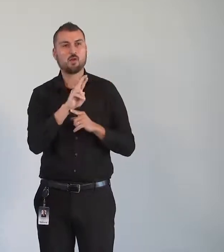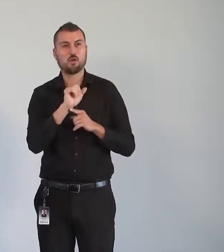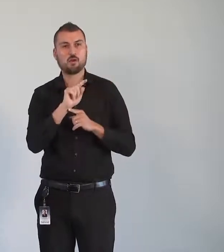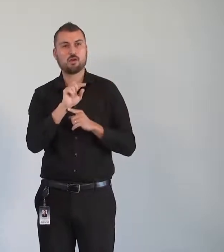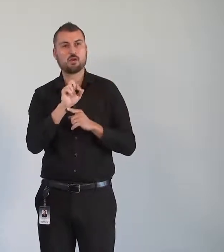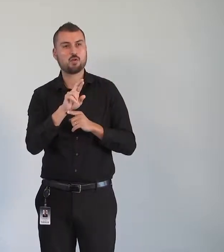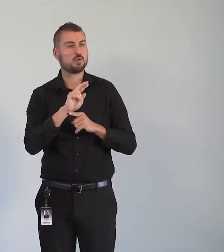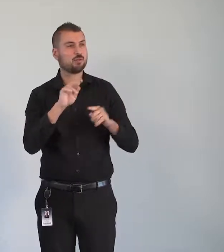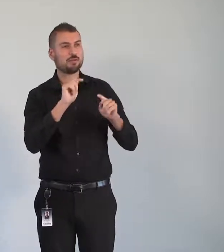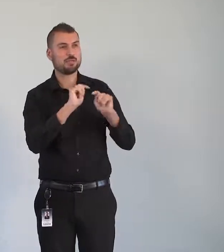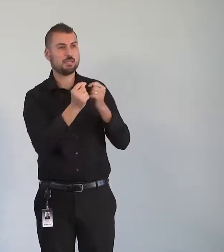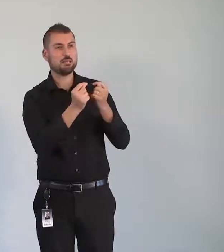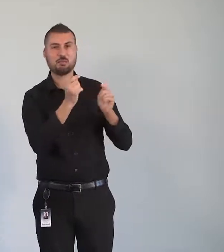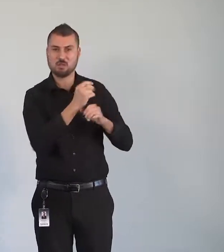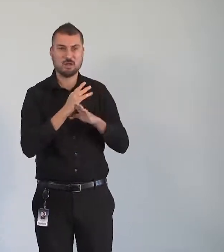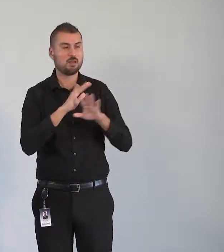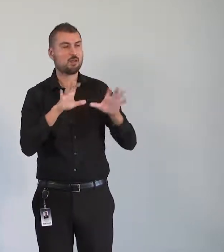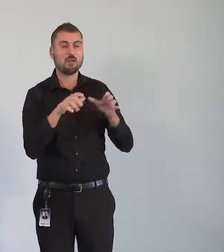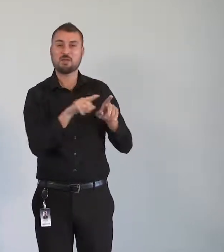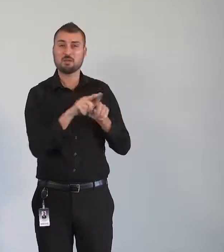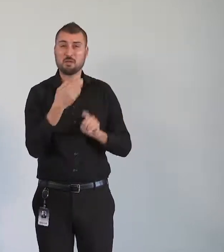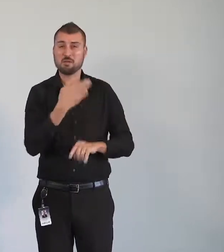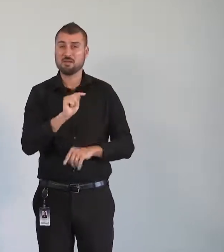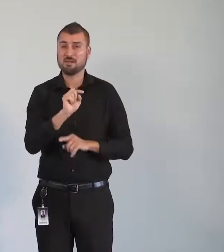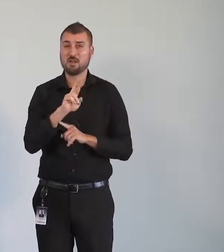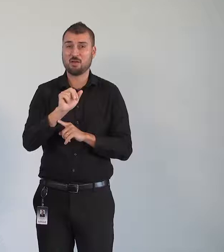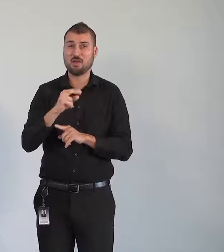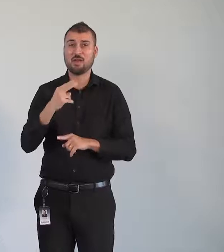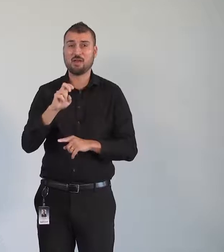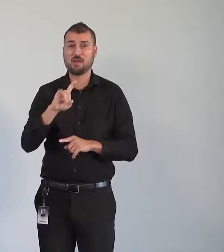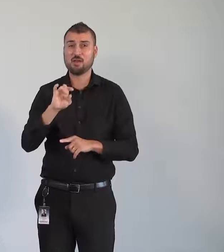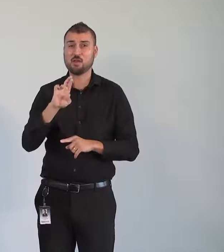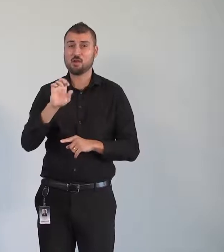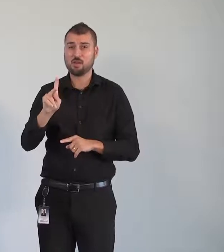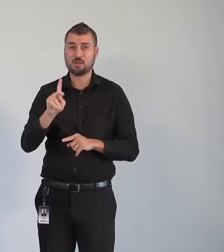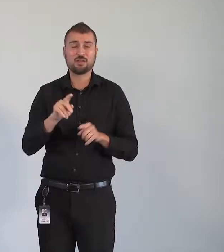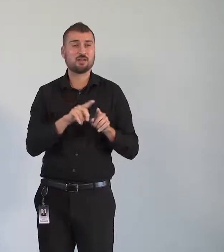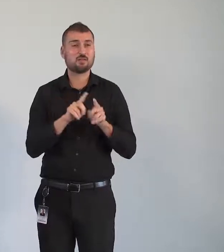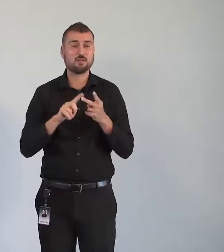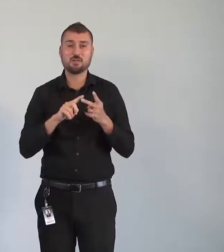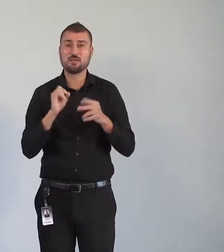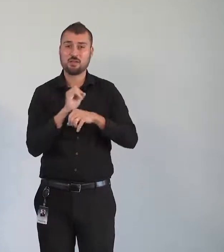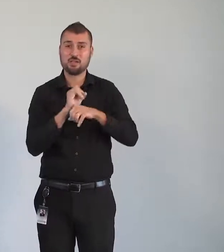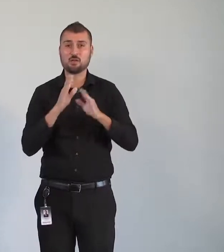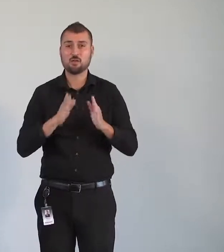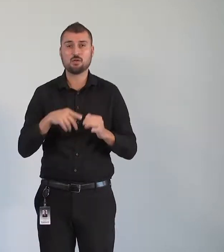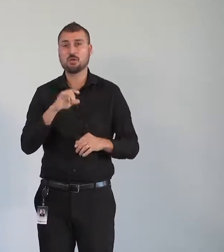incluida nuestra curadora Tara Hedrick. nuestra becaria curatorial Sarah check Mary Francis y nuestra